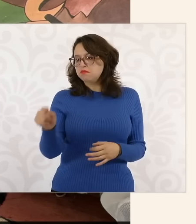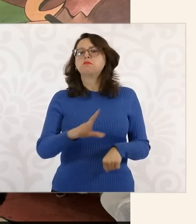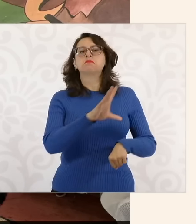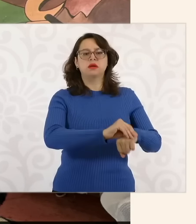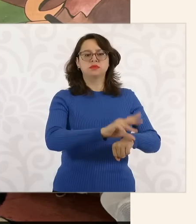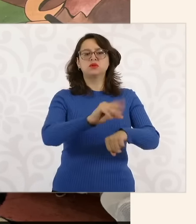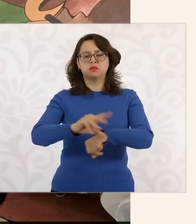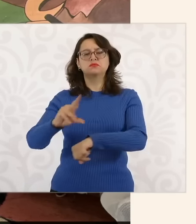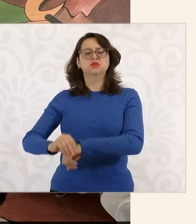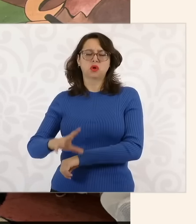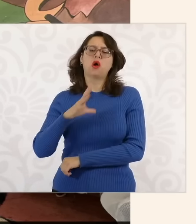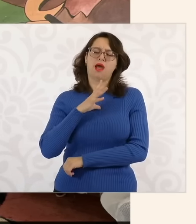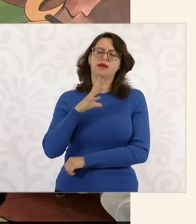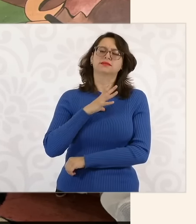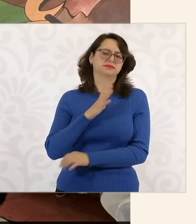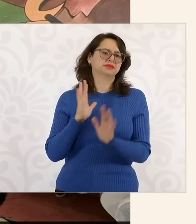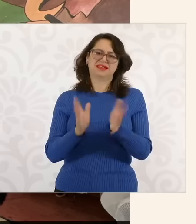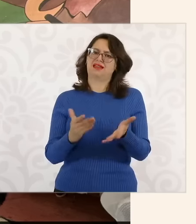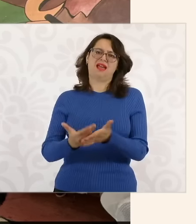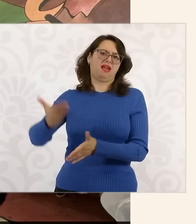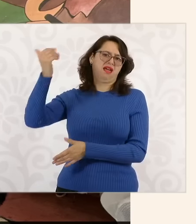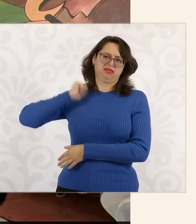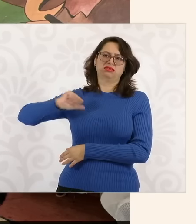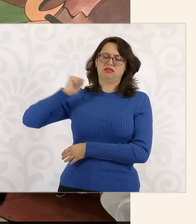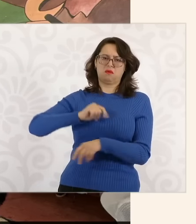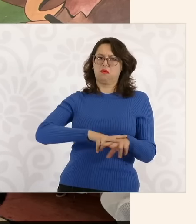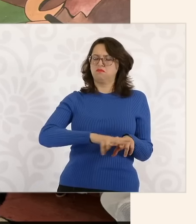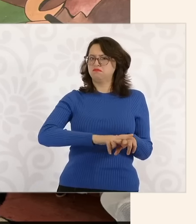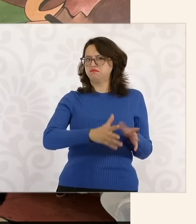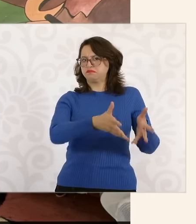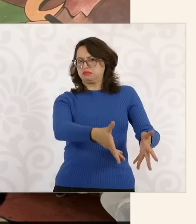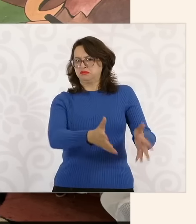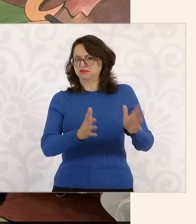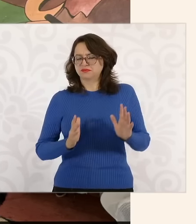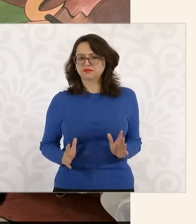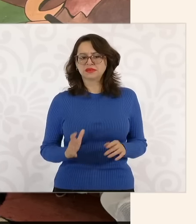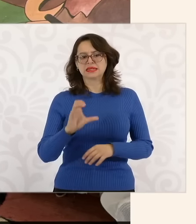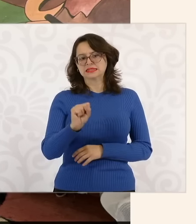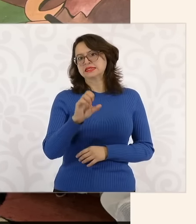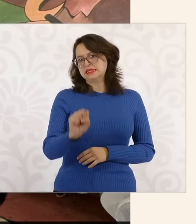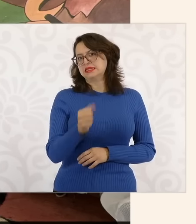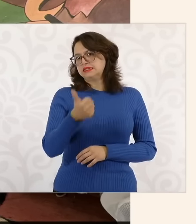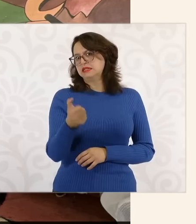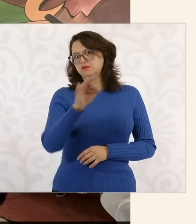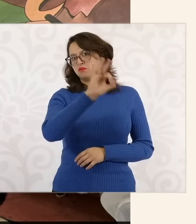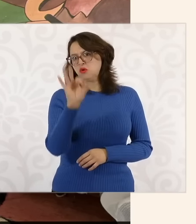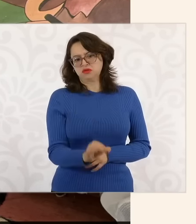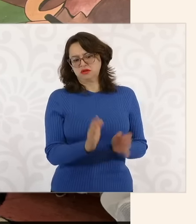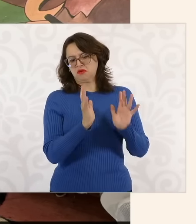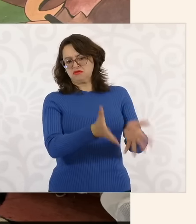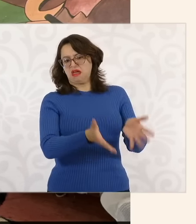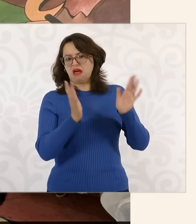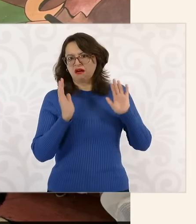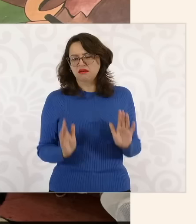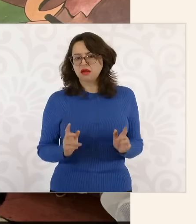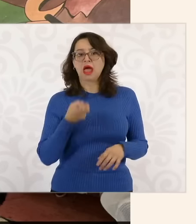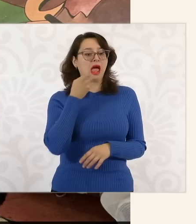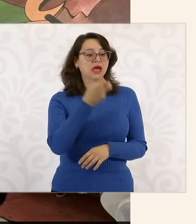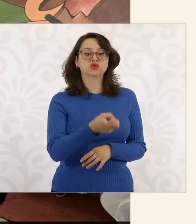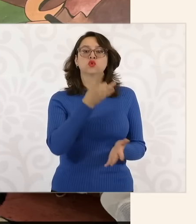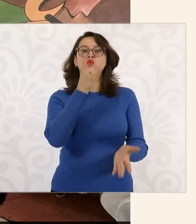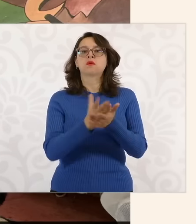66% del derecho de vía ya existía. Entonces, fue sobre el nuevo proyecto ir adecuando este